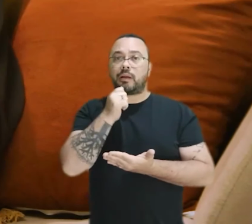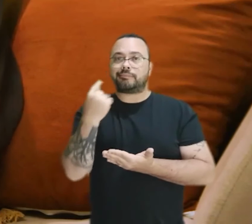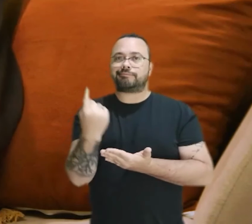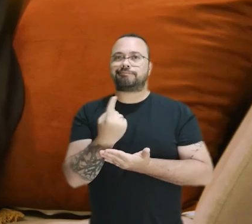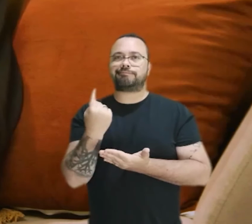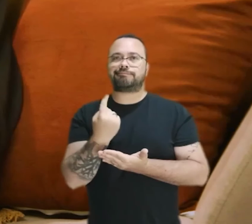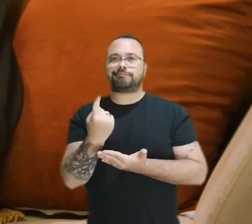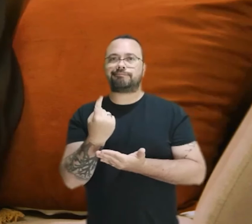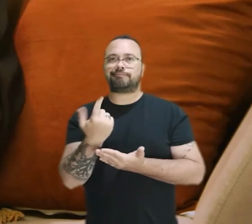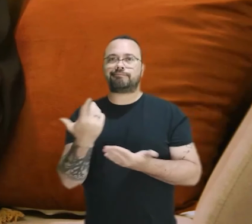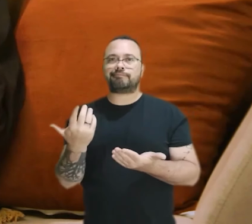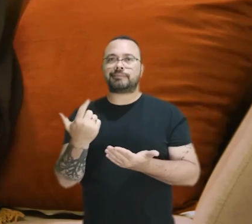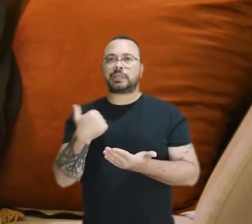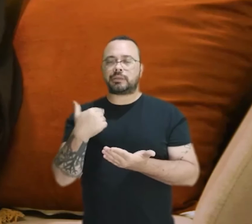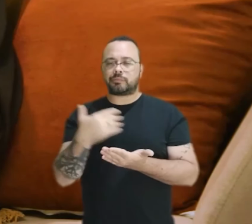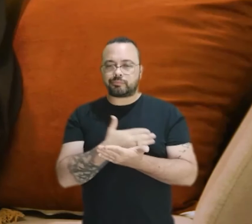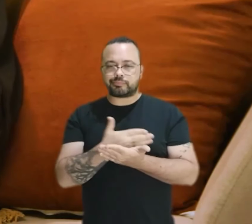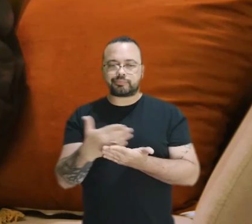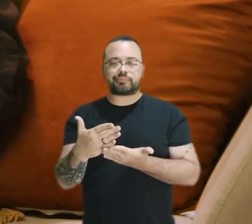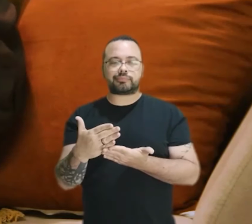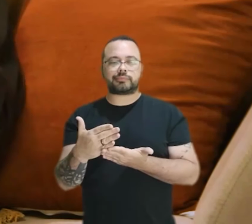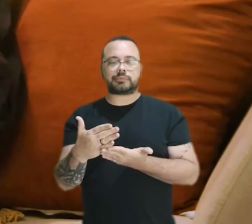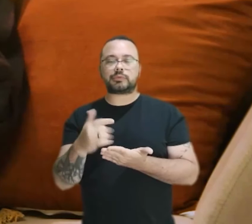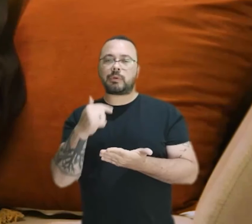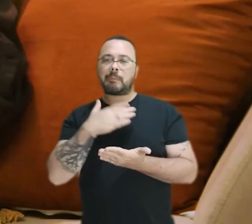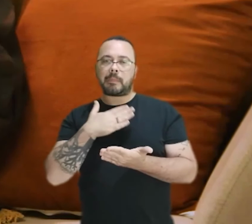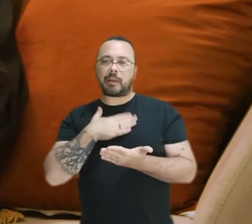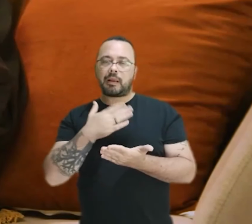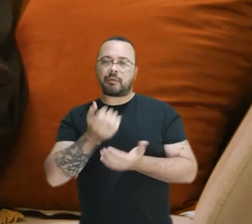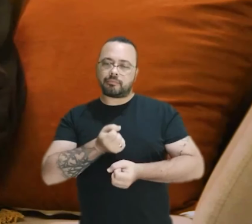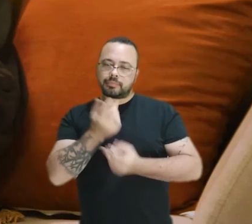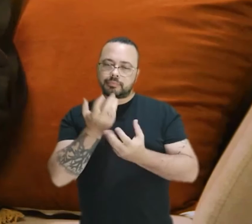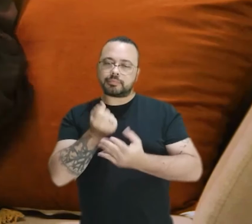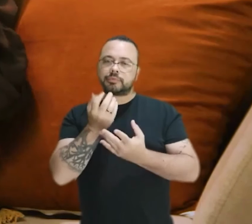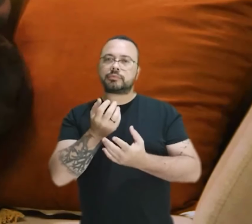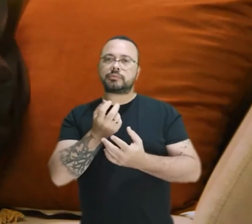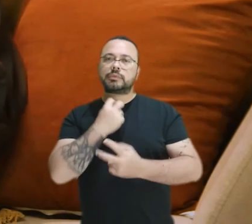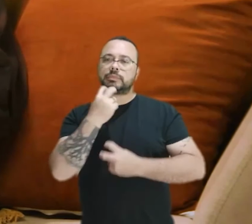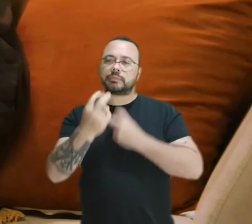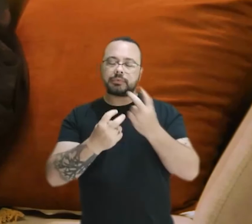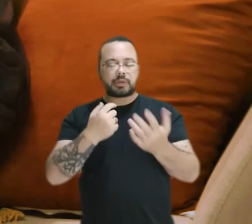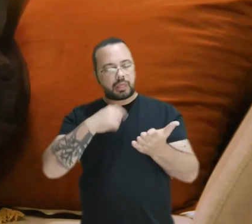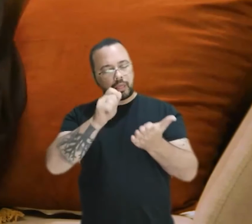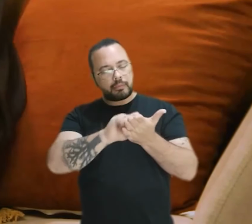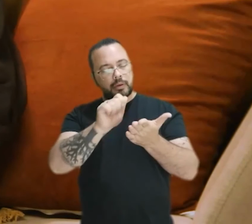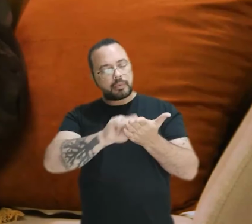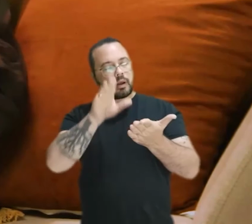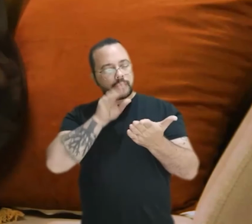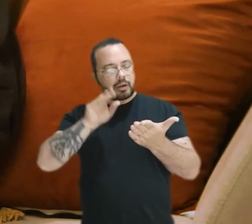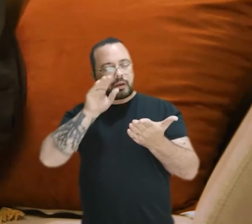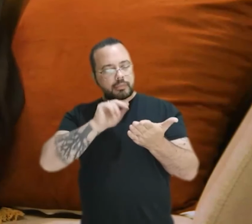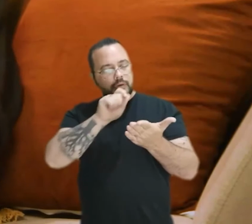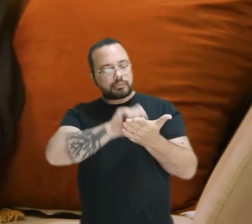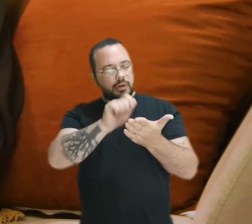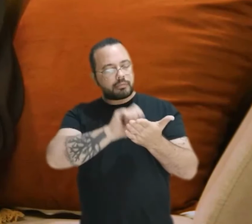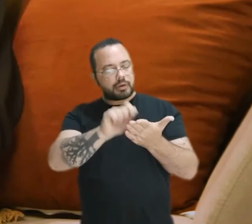Então, eu comecei a dizer os meus poemas, em voz alta, enquanto eu escrevia e acho que isso transformou bastante